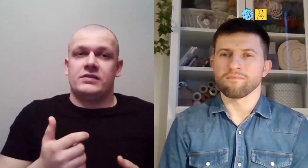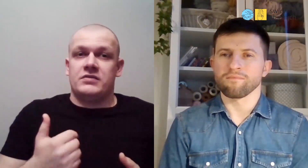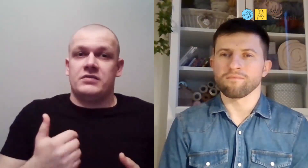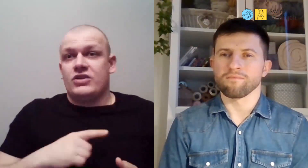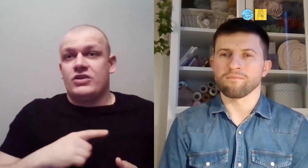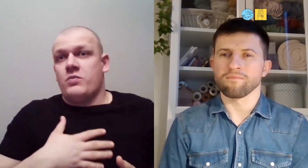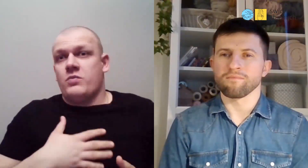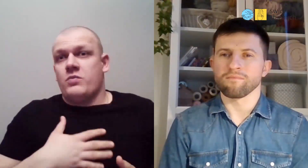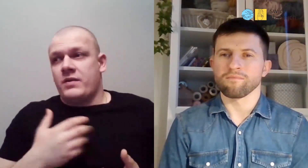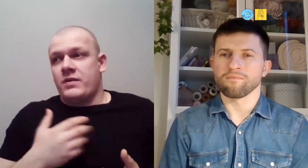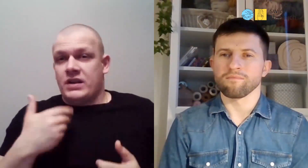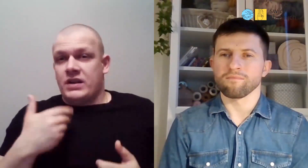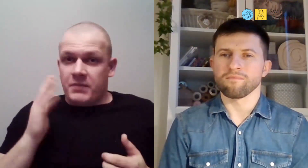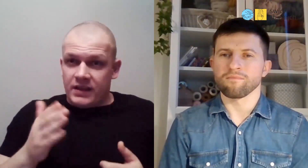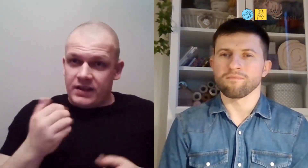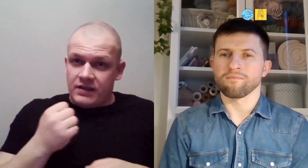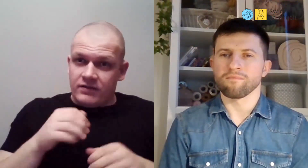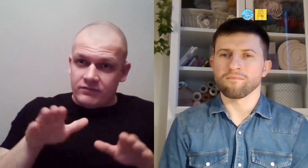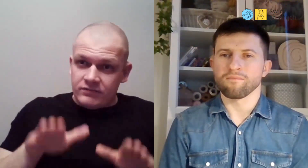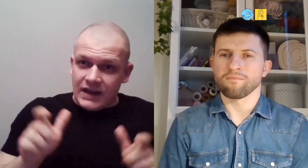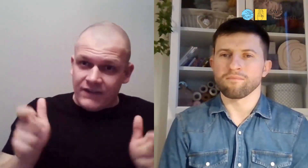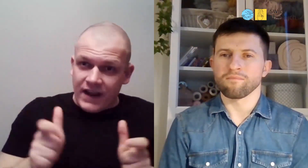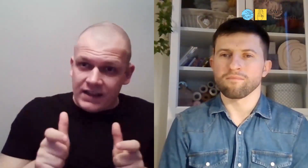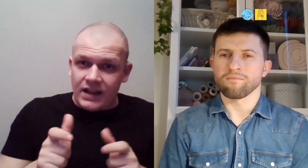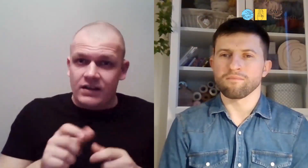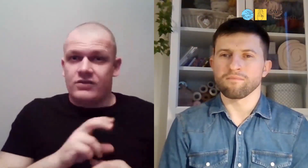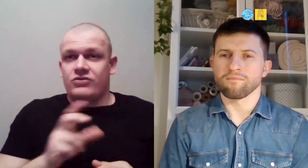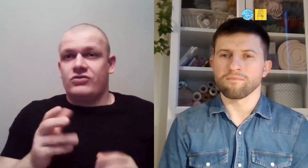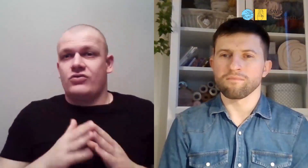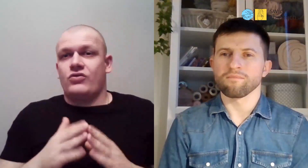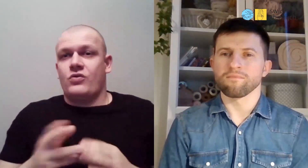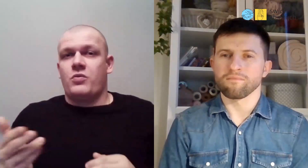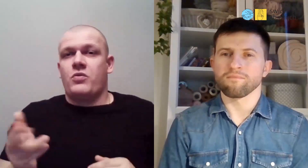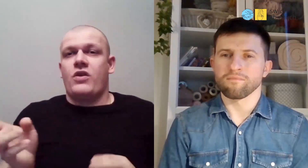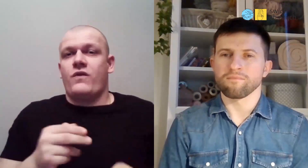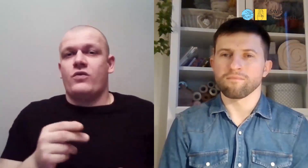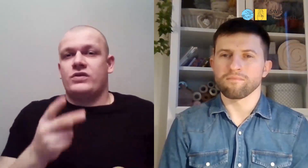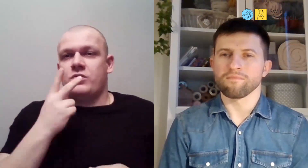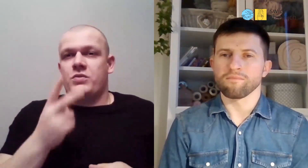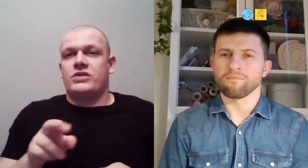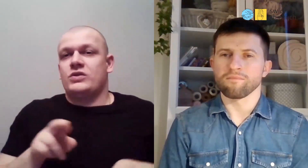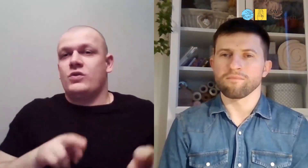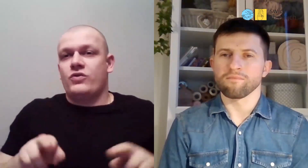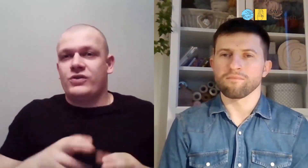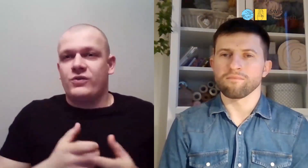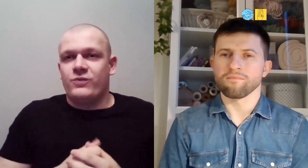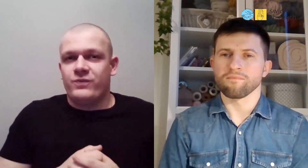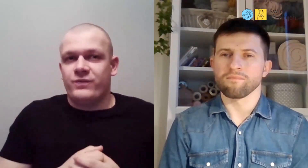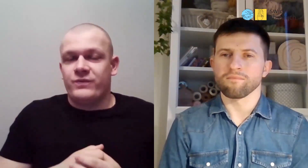Ja się obawiam, że ja jako ratownik mogę być objęty kwarantanną i nie będę mógł wrócić do domu by zobaczyć się z rodziną.